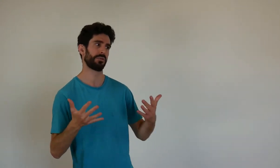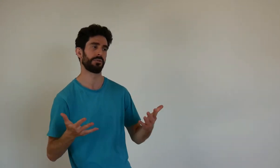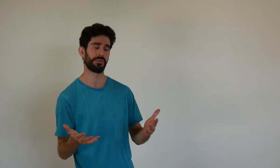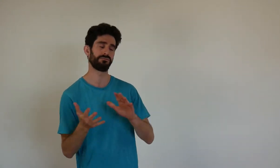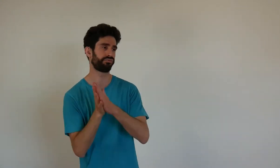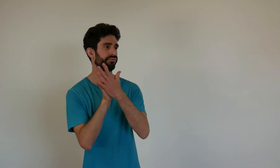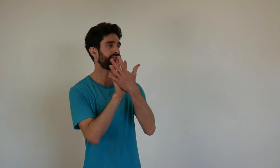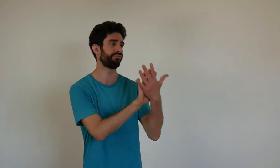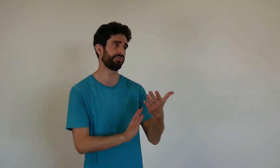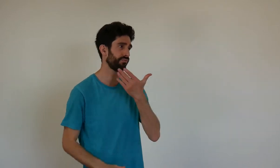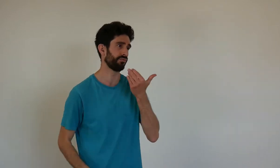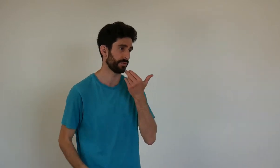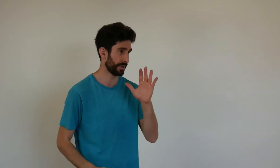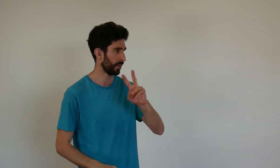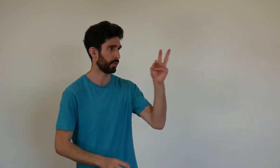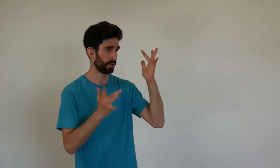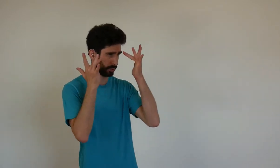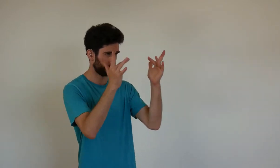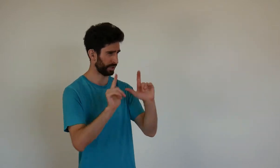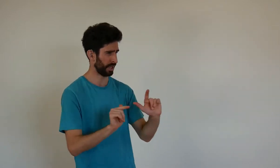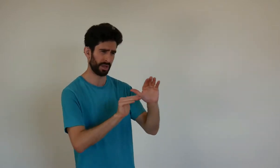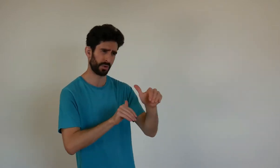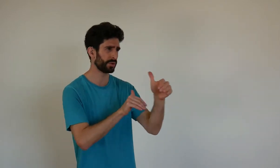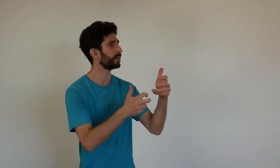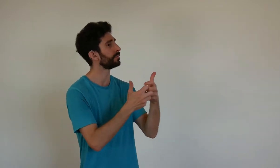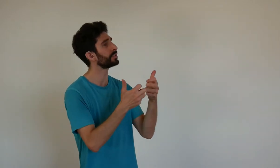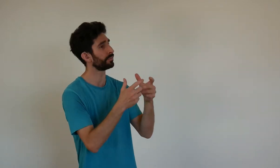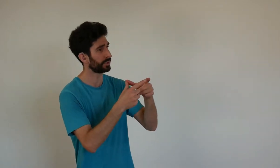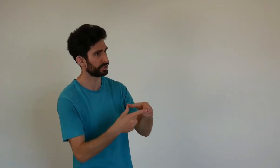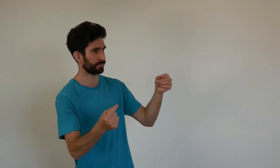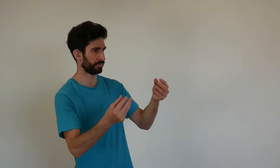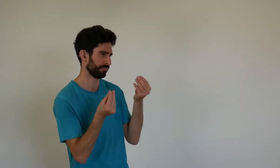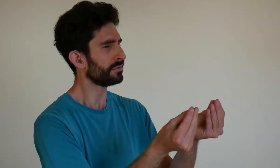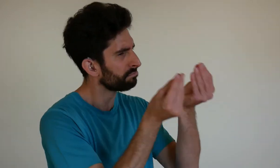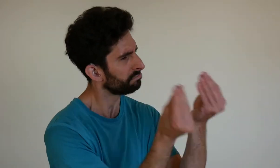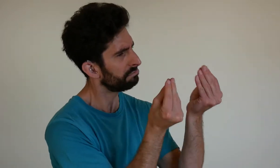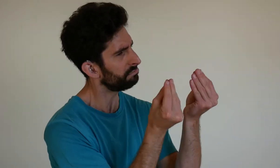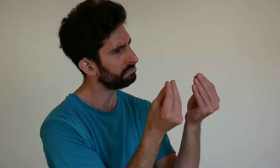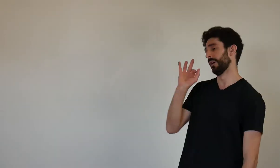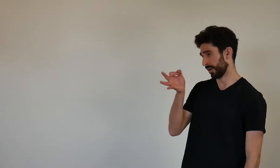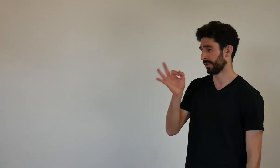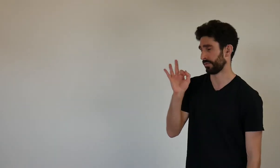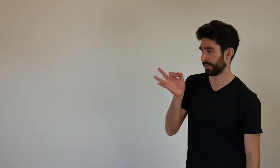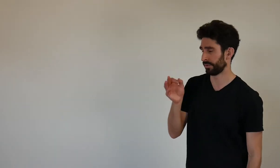Maintenant, ça a évolué et ça va mieux mais ça continue dans d'autres cultures comme le Japon. Ah oui...